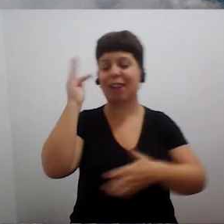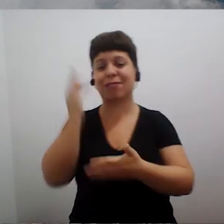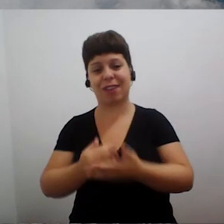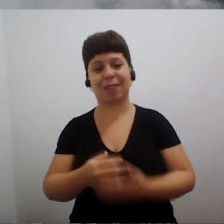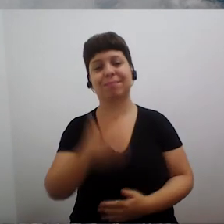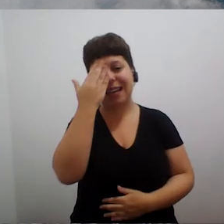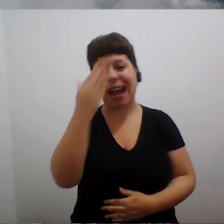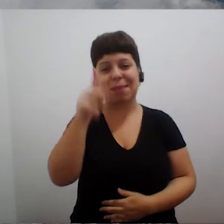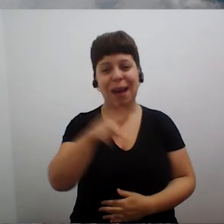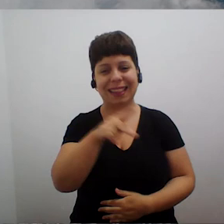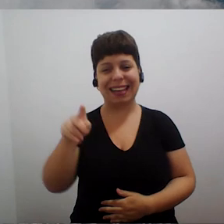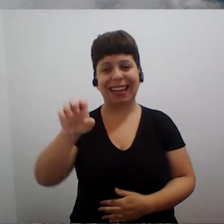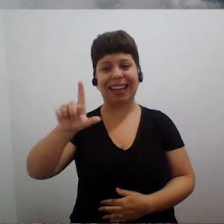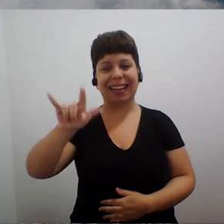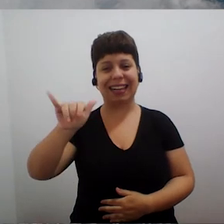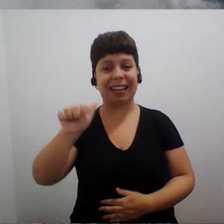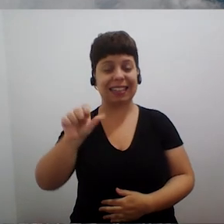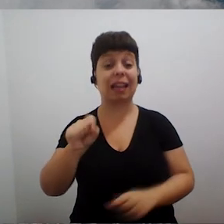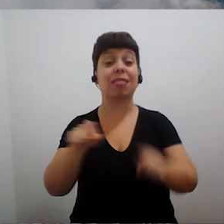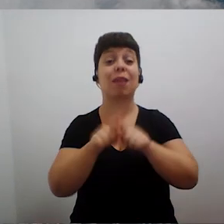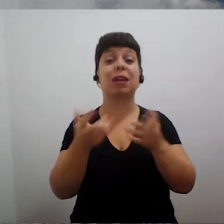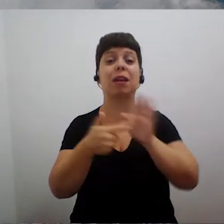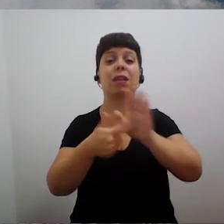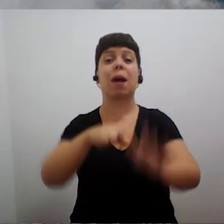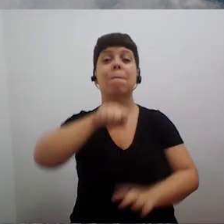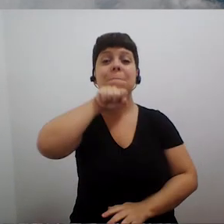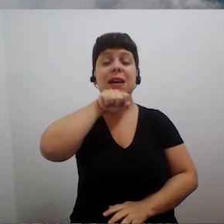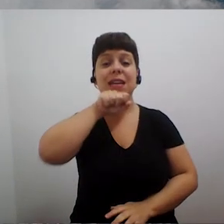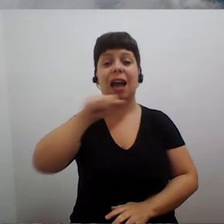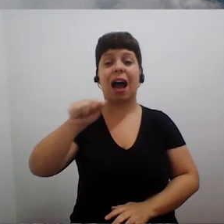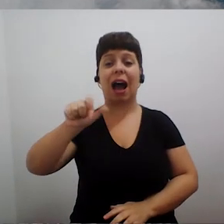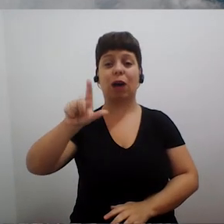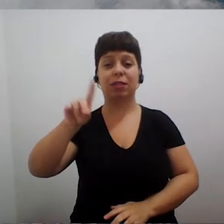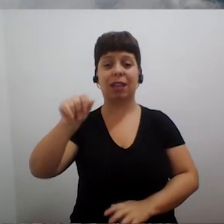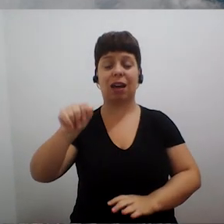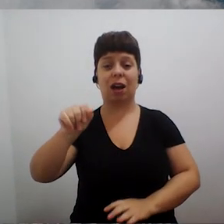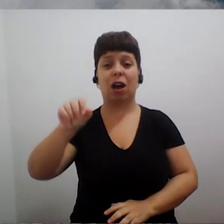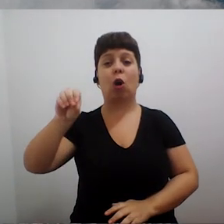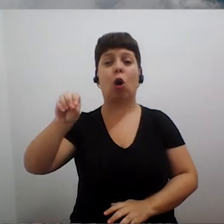Obrigado, Padre Elias. Eu queria também apresentar a Mãe Alda de Oyá.